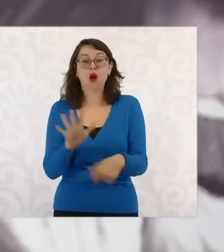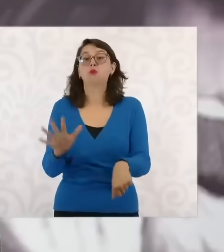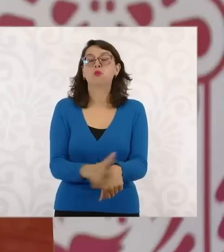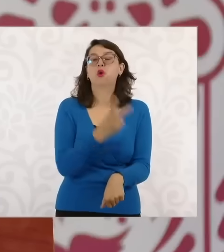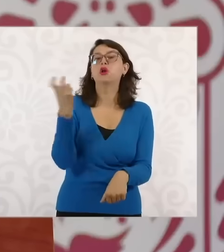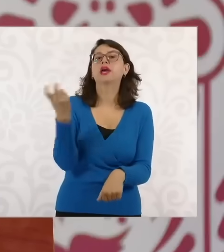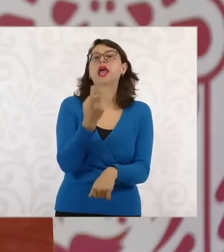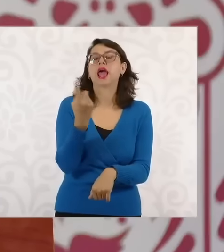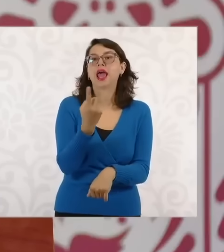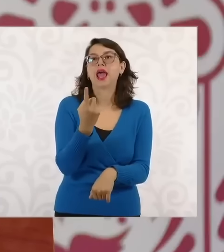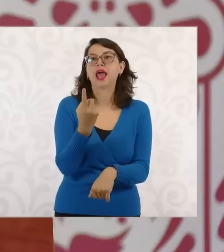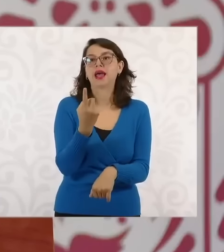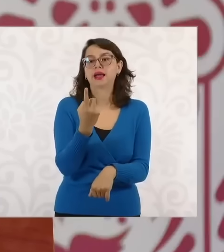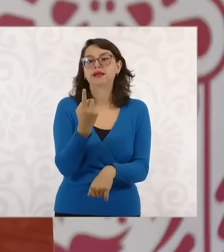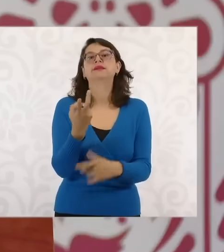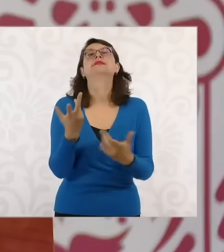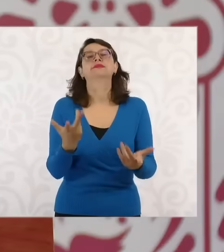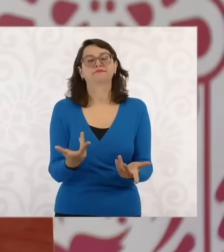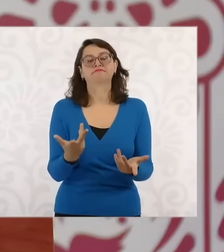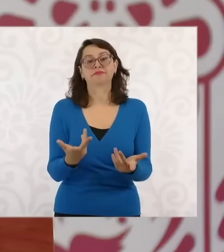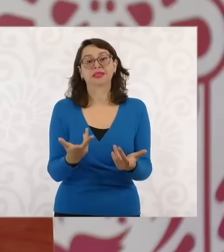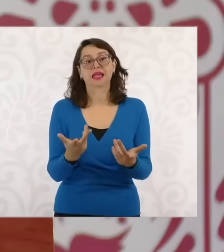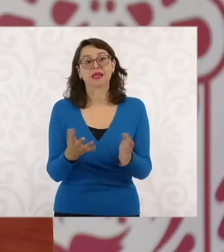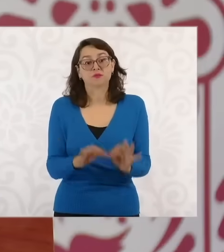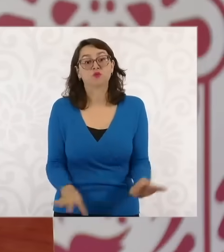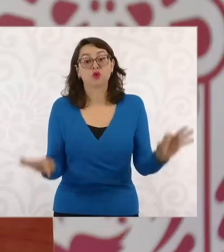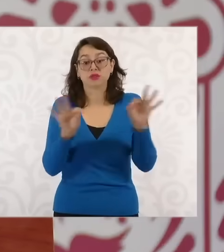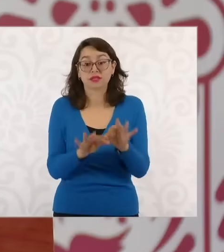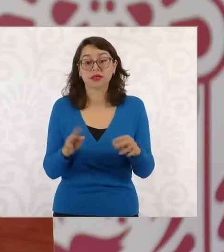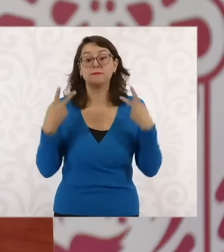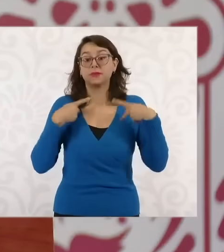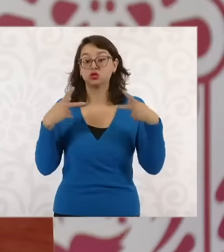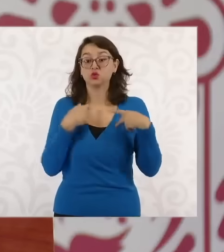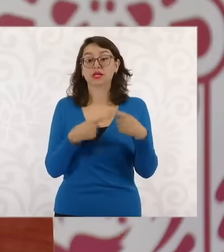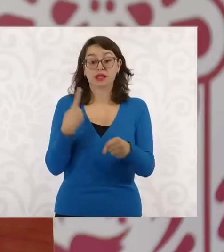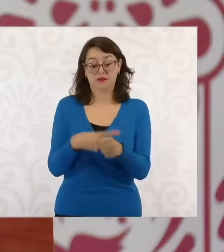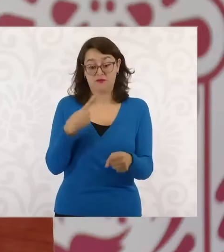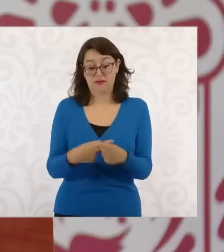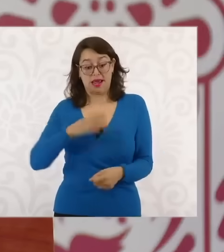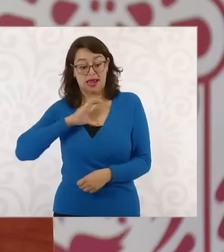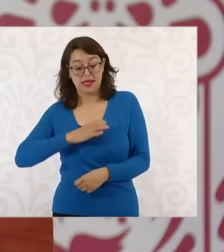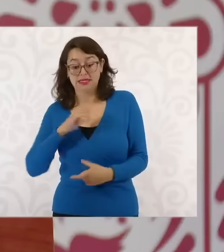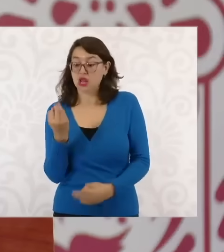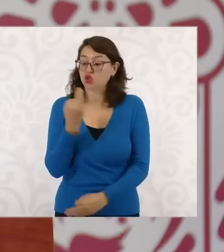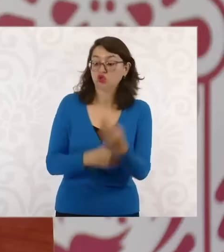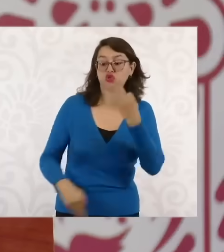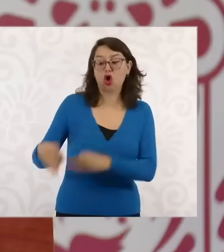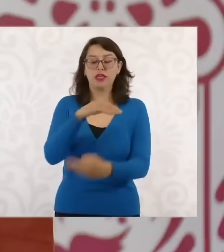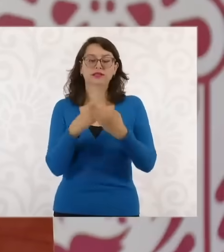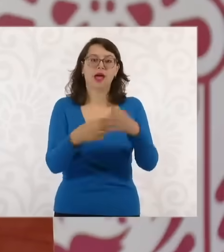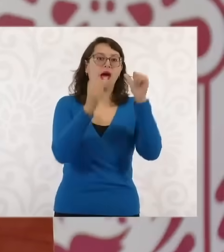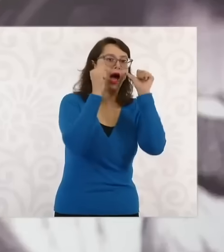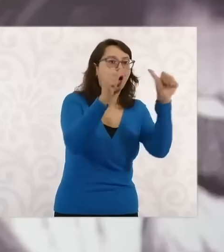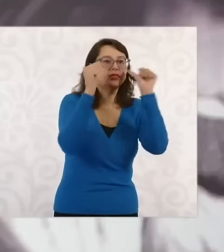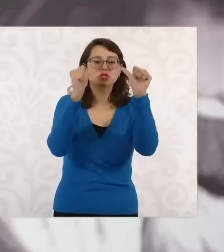Queremos tener el registro para asegurarnos de que todas las personas se atiendan en forma adecuada y